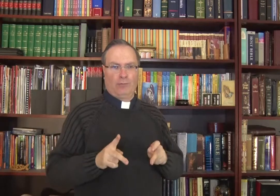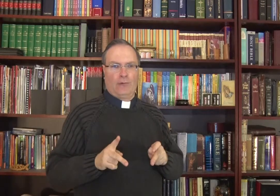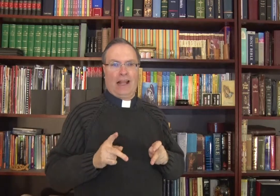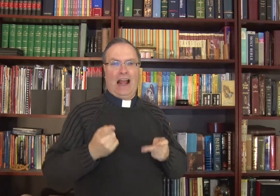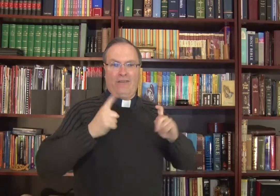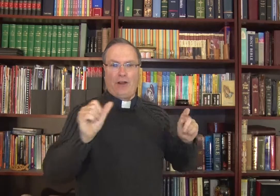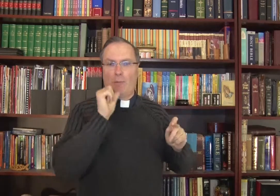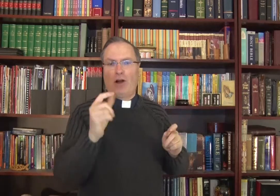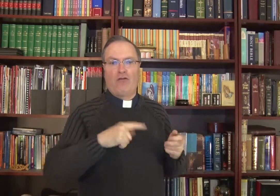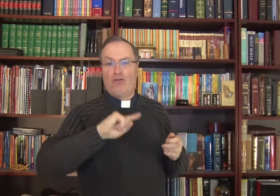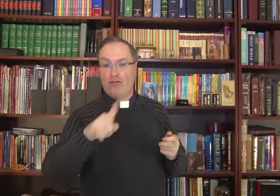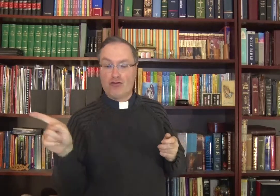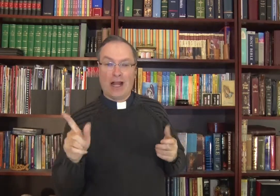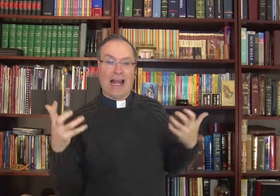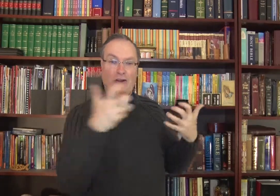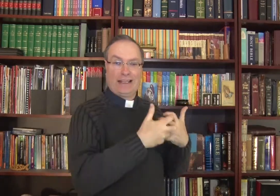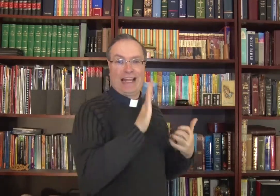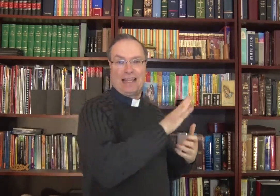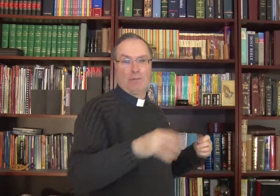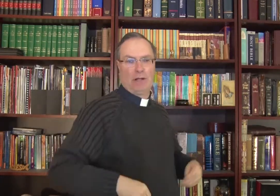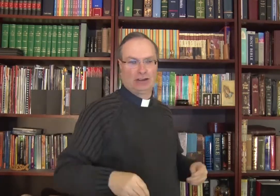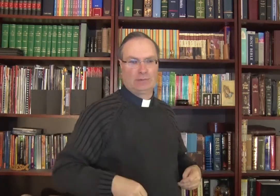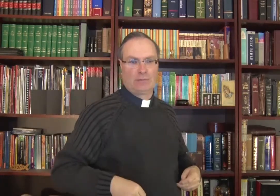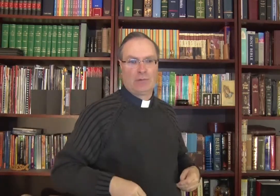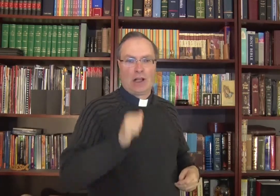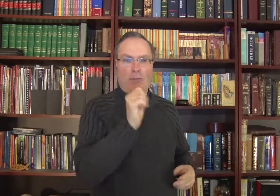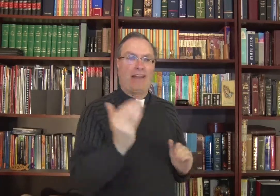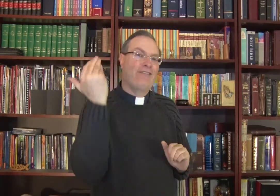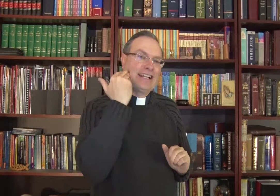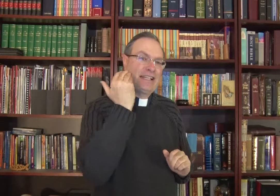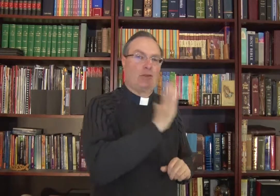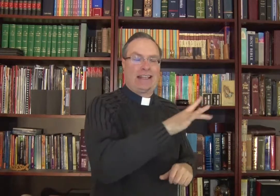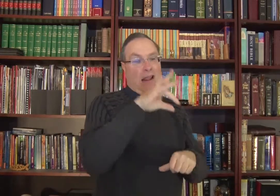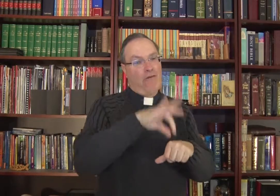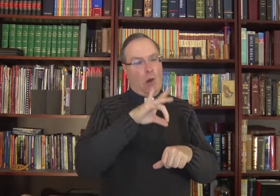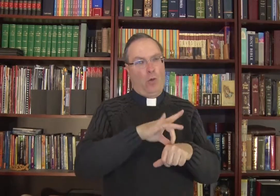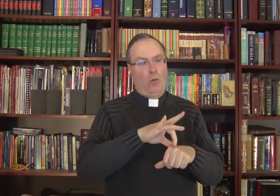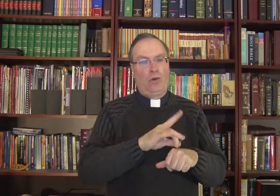afin de ne pas vous associer à ses péchés et de ne pas être victimes de ses fléaux.